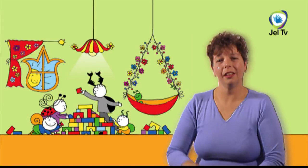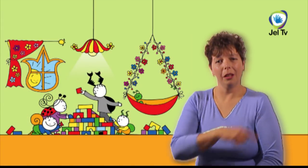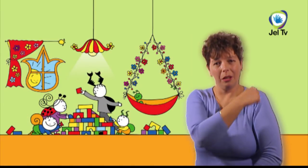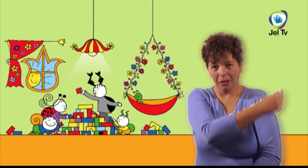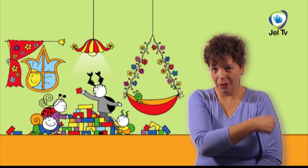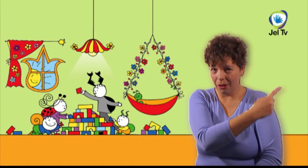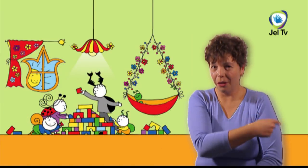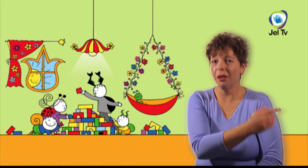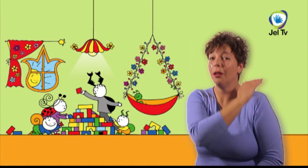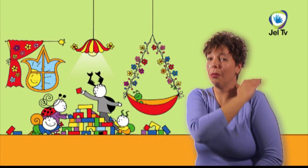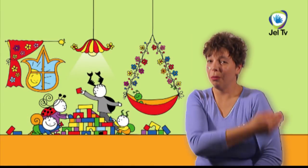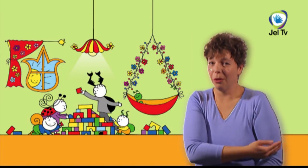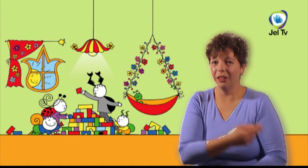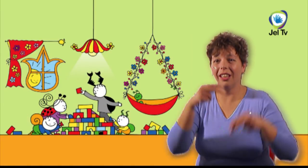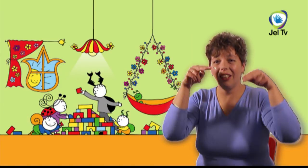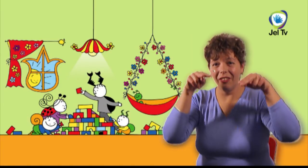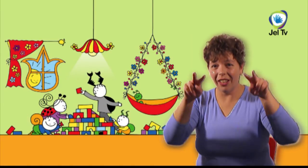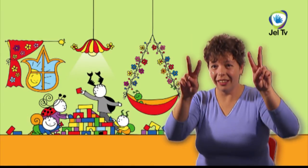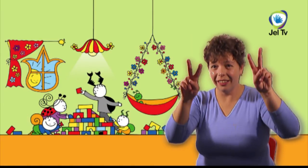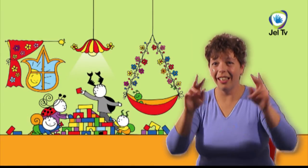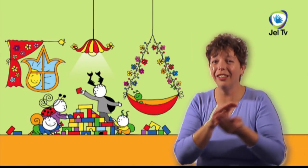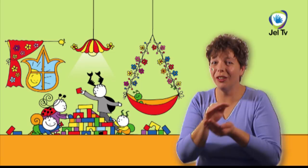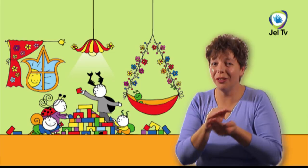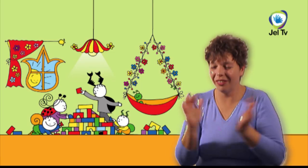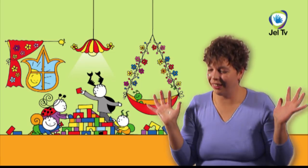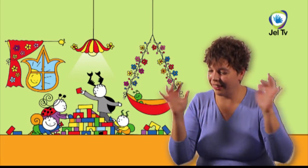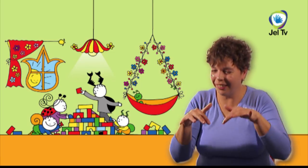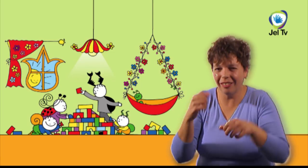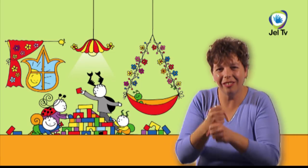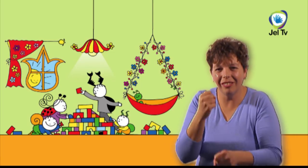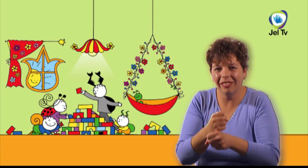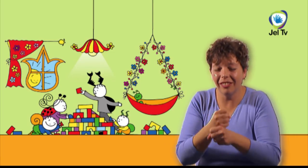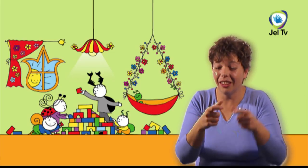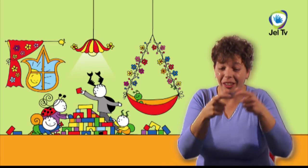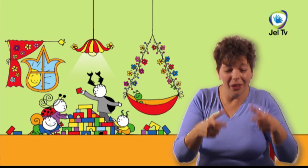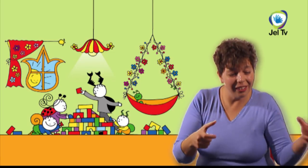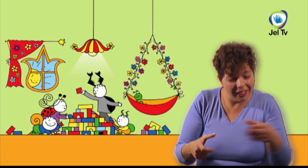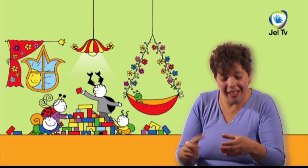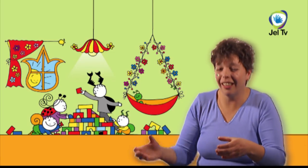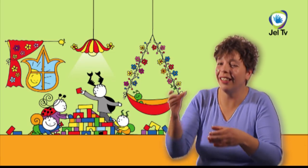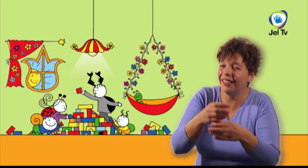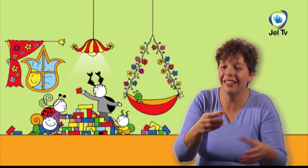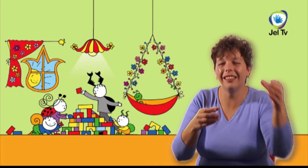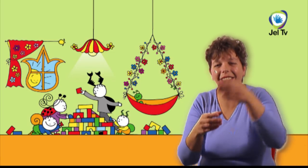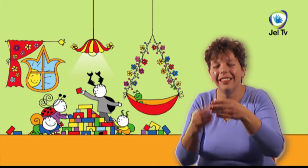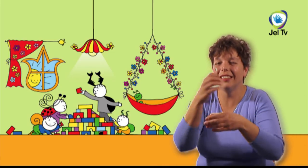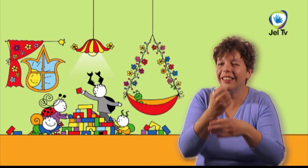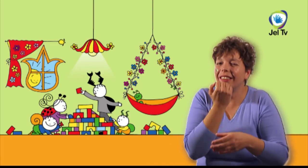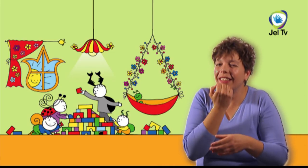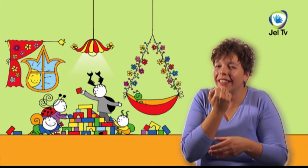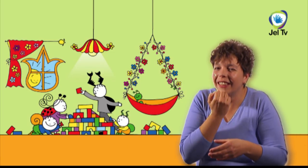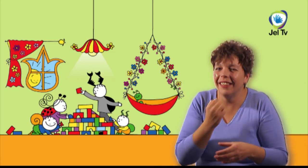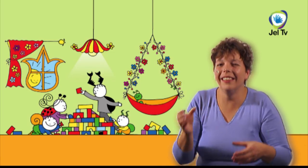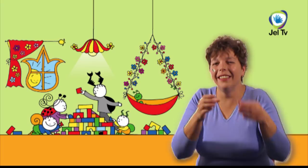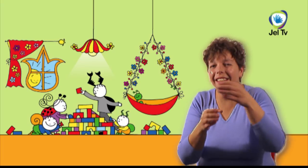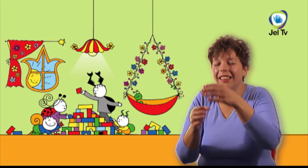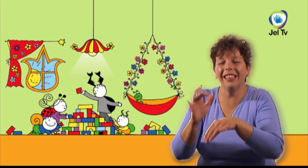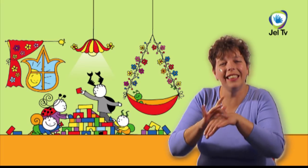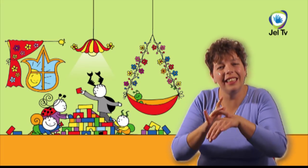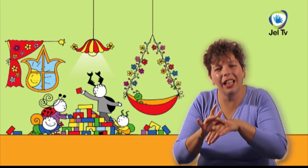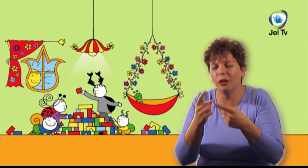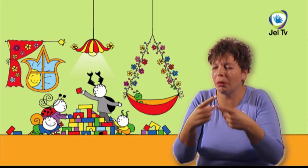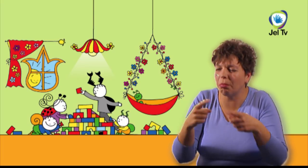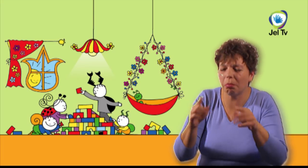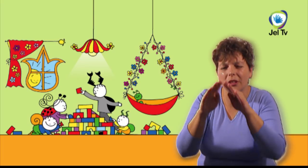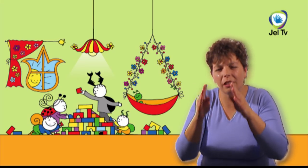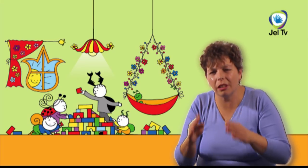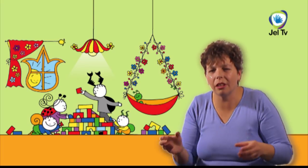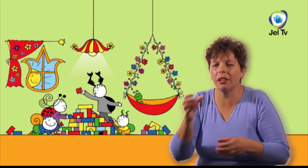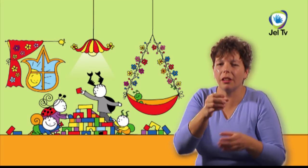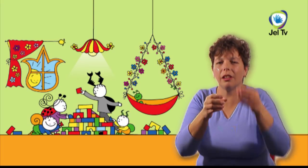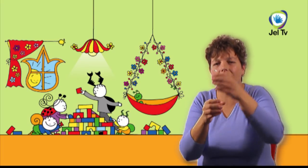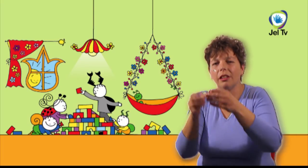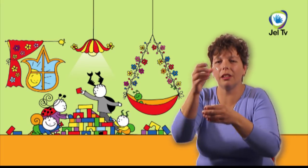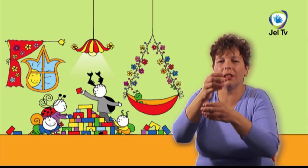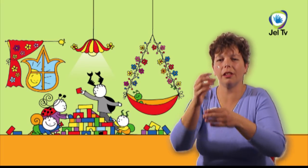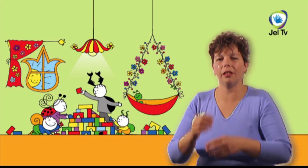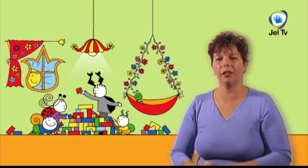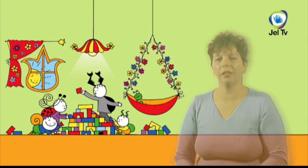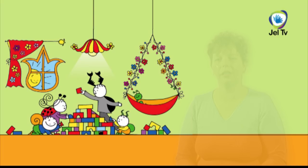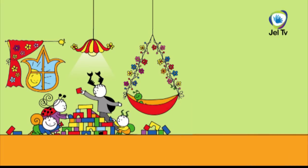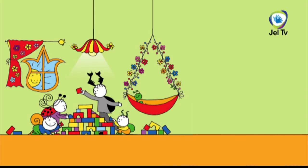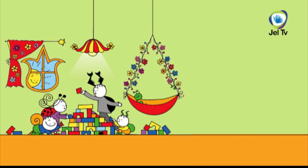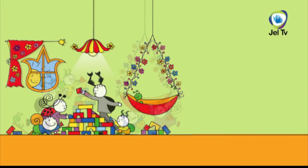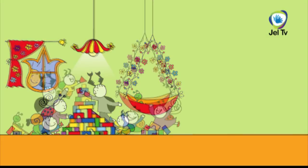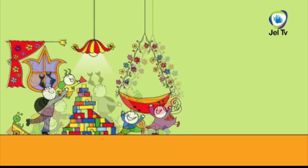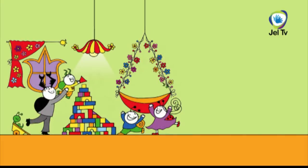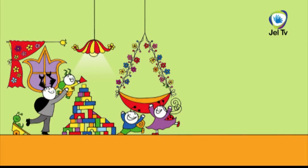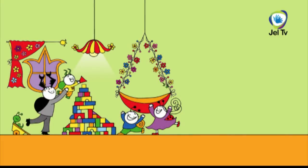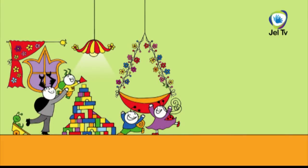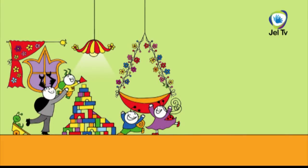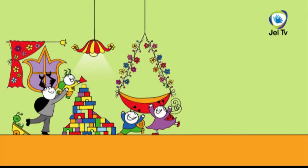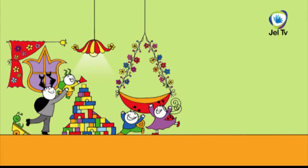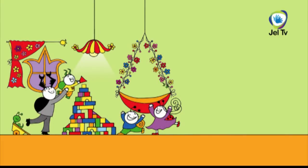Bogyó, Babóca, Vendel és Gömbi nyomban hozzáláttak a munkához. Kockát kockára tettek, óvatosan, türelmesen rakosgatták egymásra a színes rudacskákat, kockákat, oszlopokat.